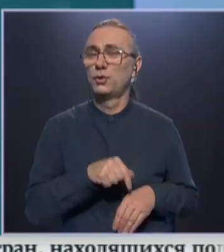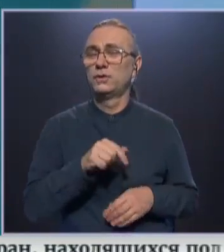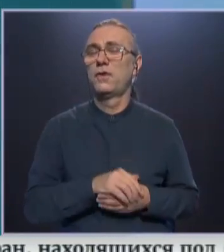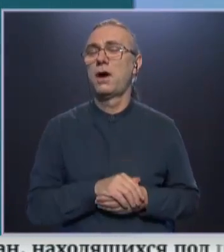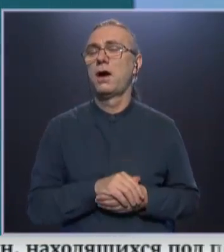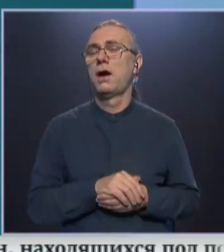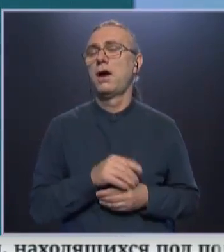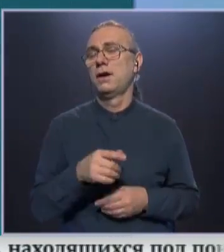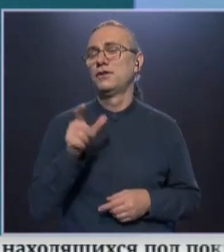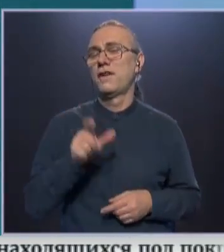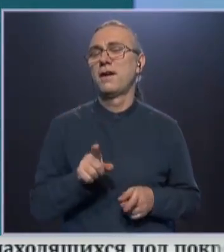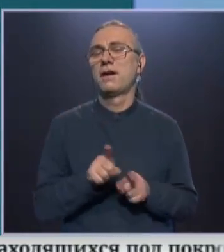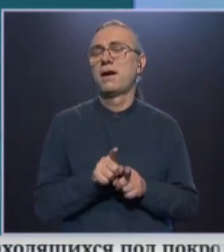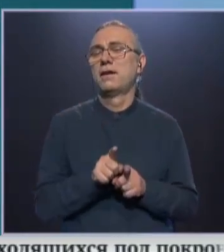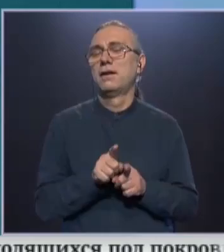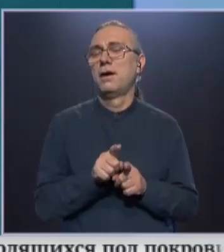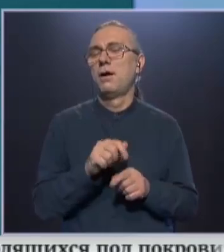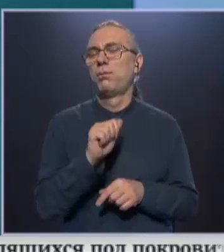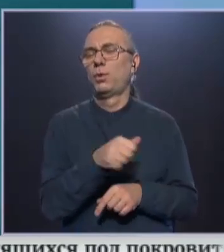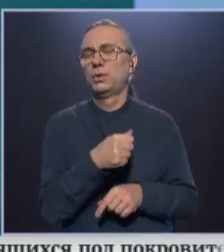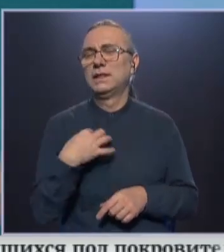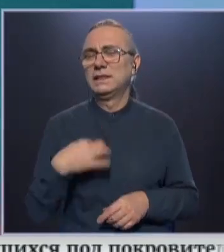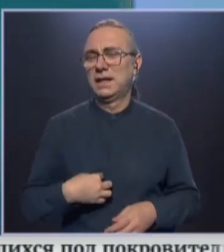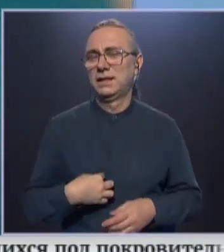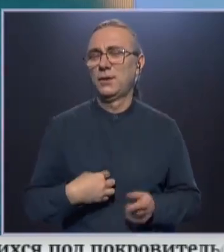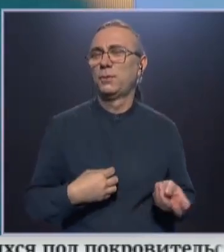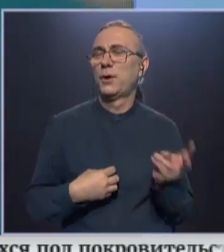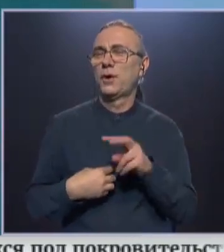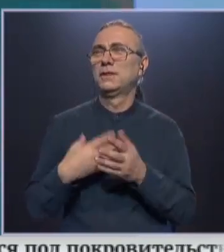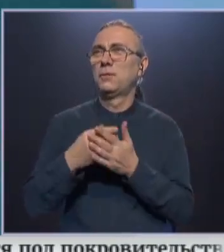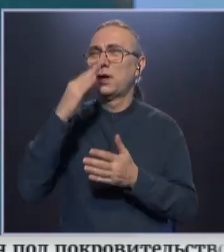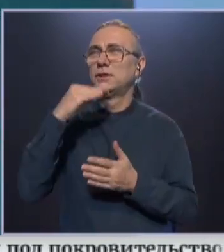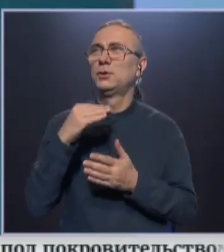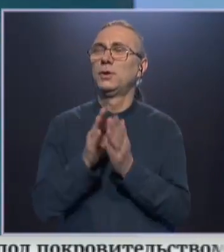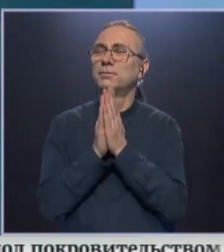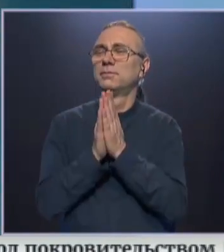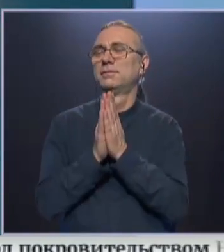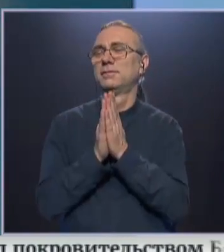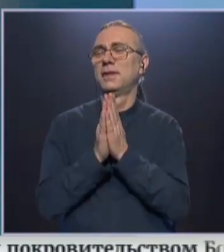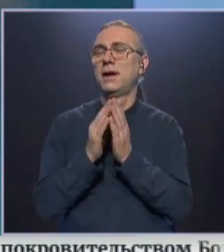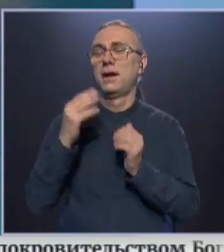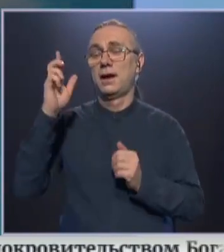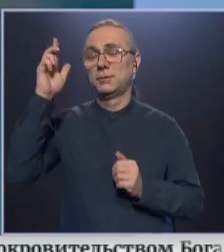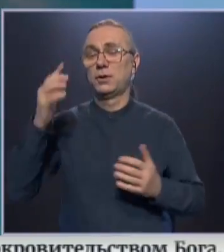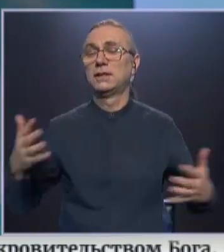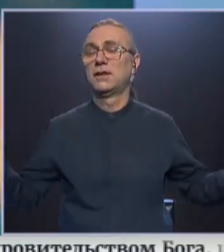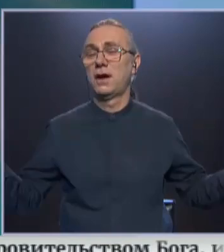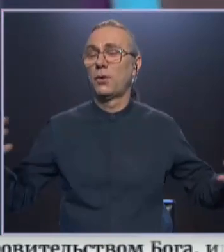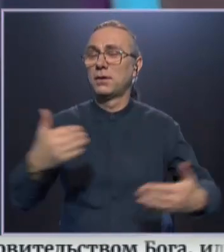раскрывает Нам его объятия поэтому именно Господи помилуй сердечные именно Исповедь в храме божьем